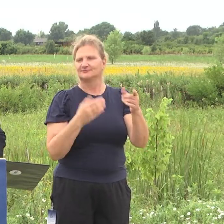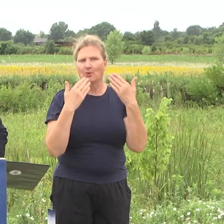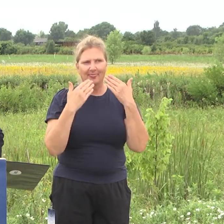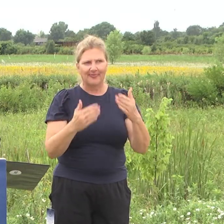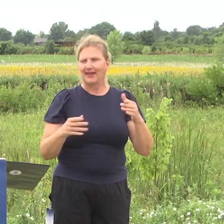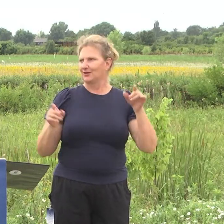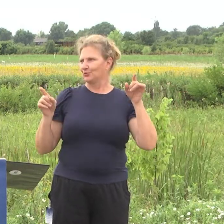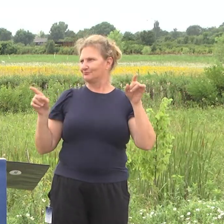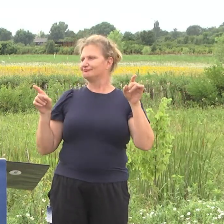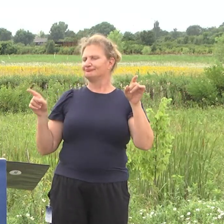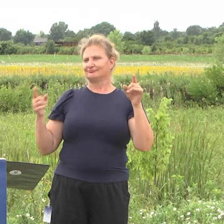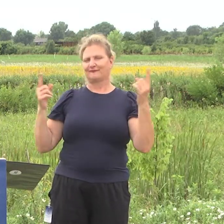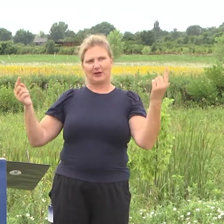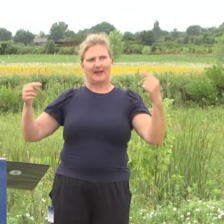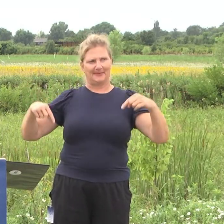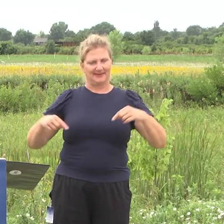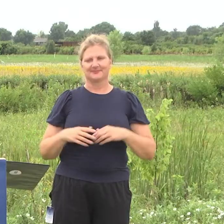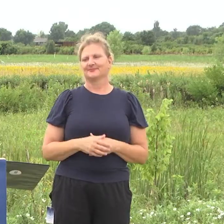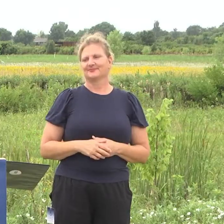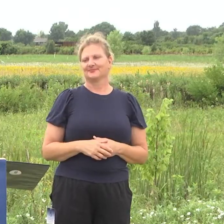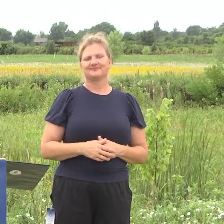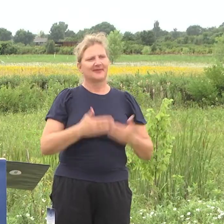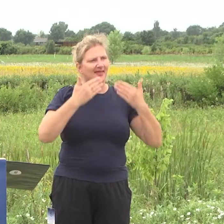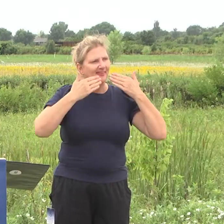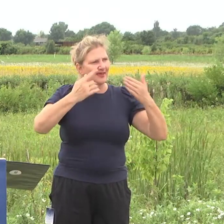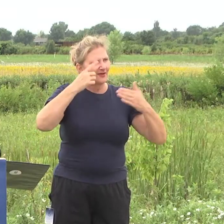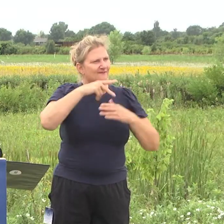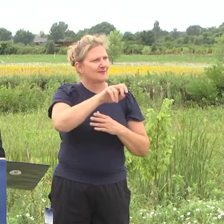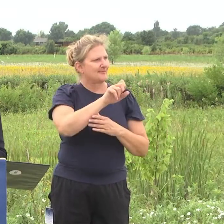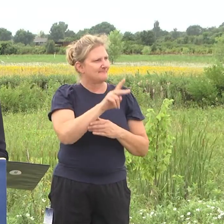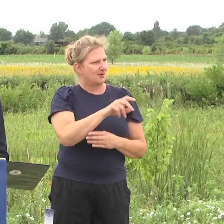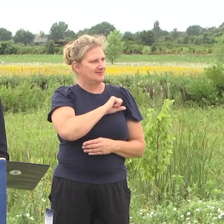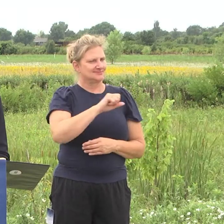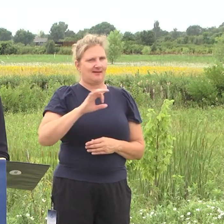a todo el personal del parque por su tiempo y talento, que ha contribuido a mejorar y crear maravillosos espacios compartidos